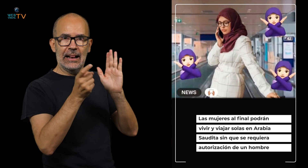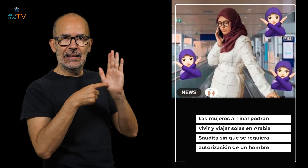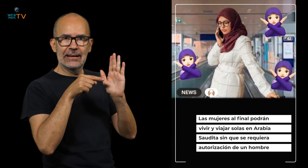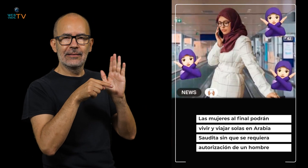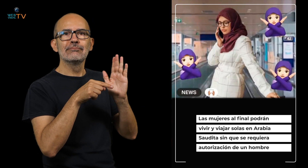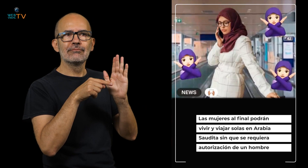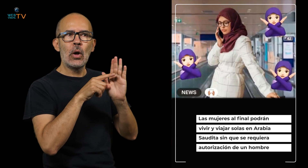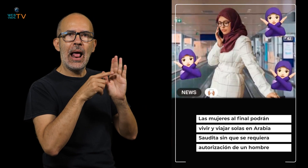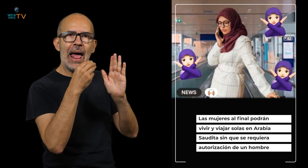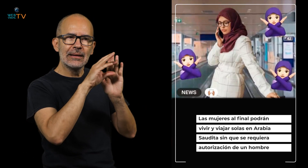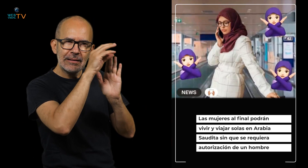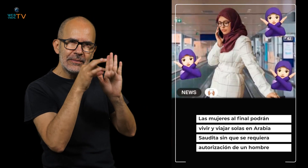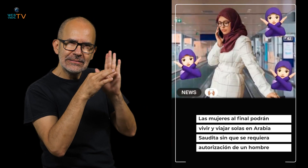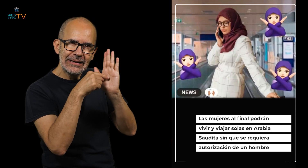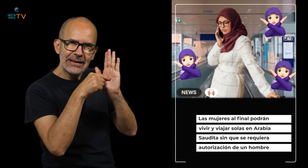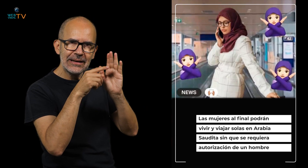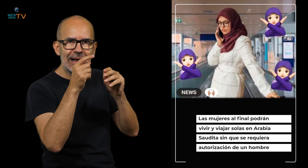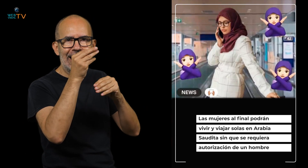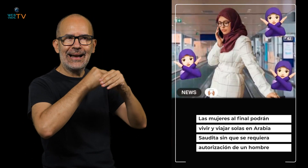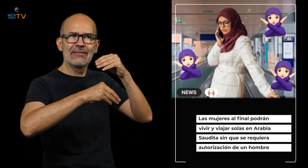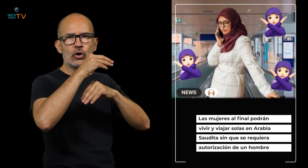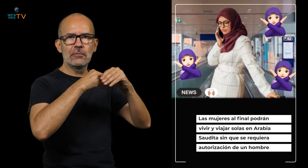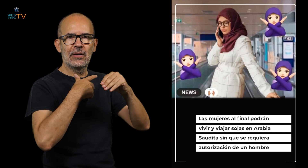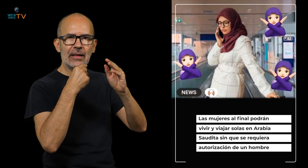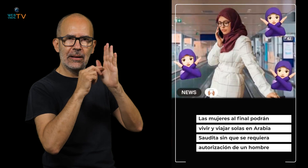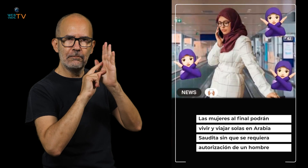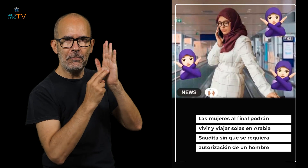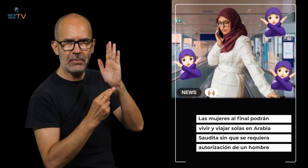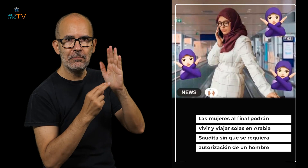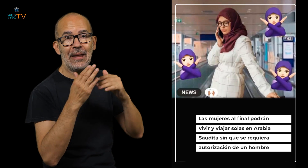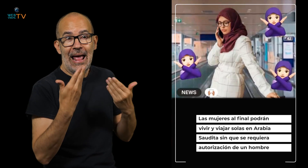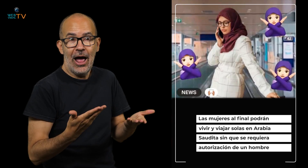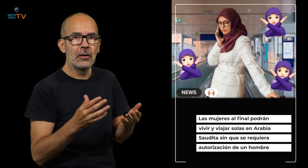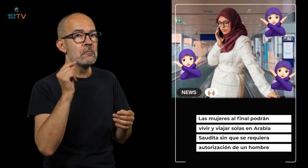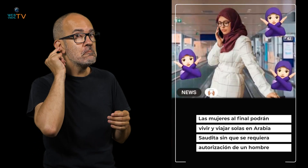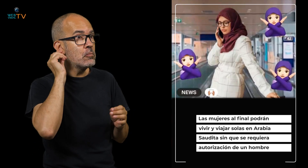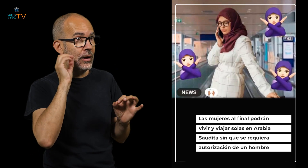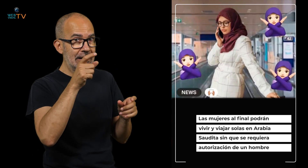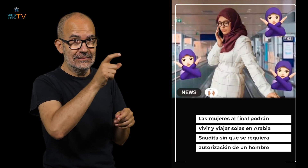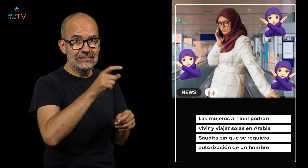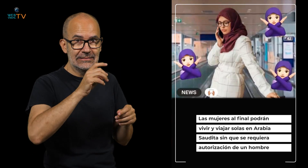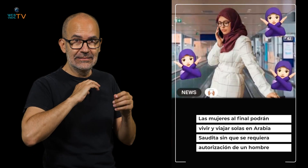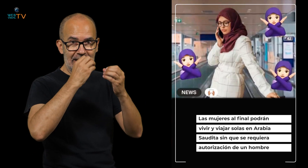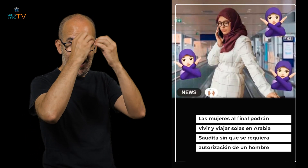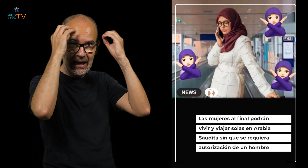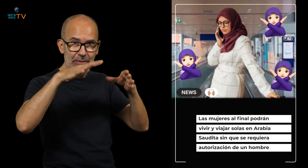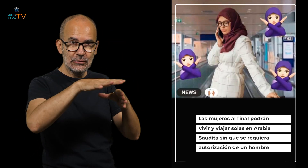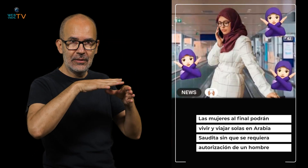Esta nueva ley se une a una serie de reformas hacia la equidad: